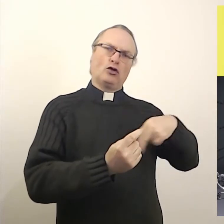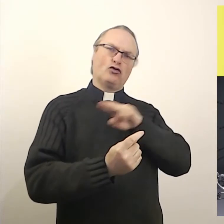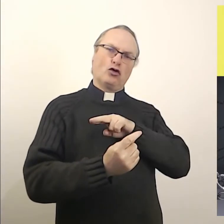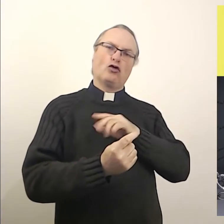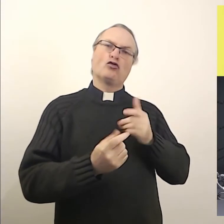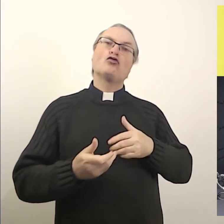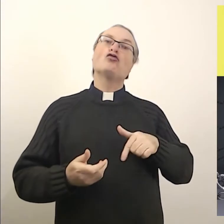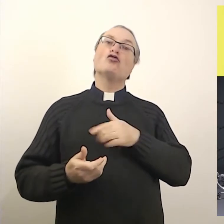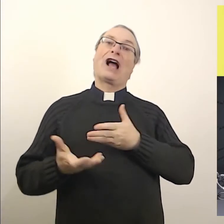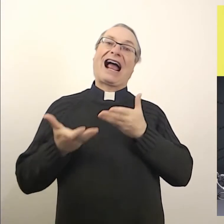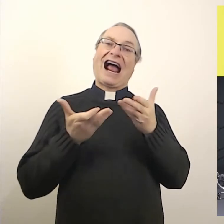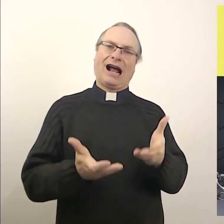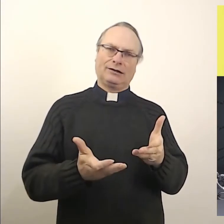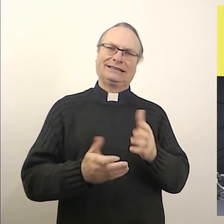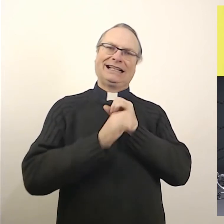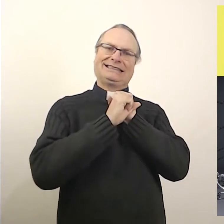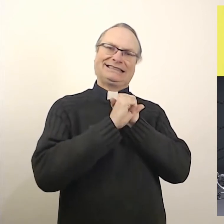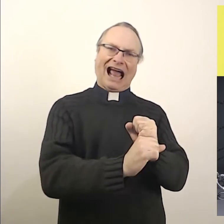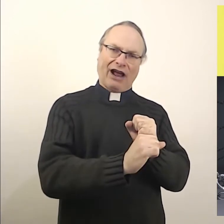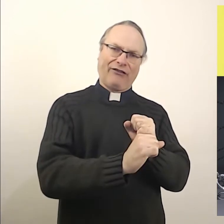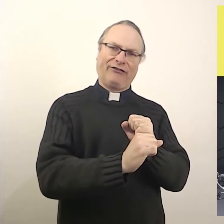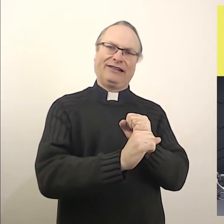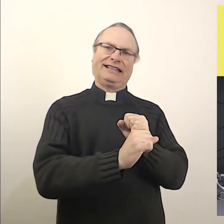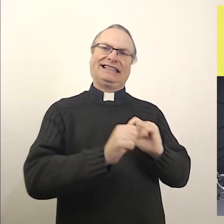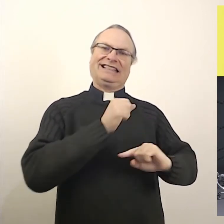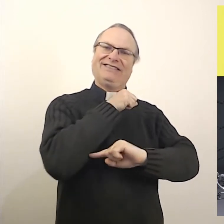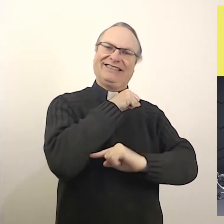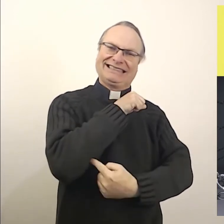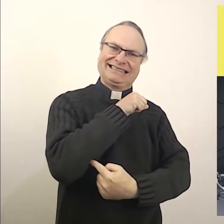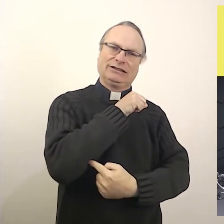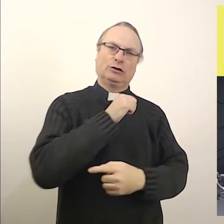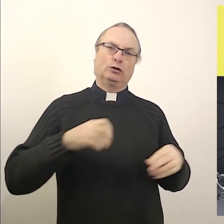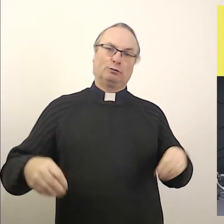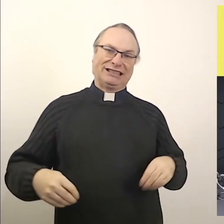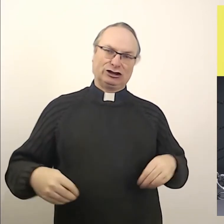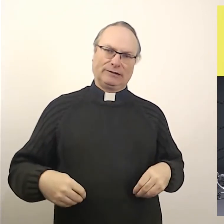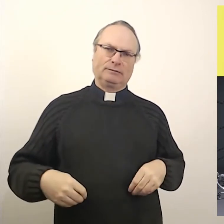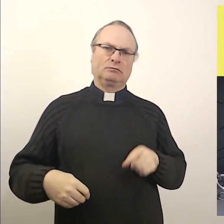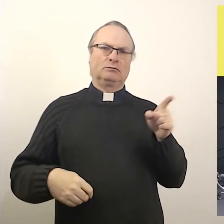de nous rendre esclave des vices du péché;